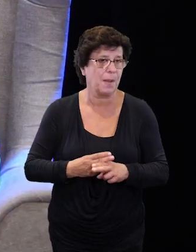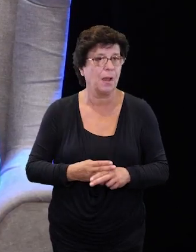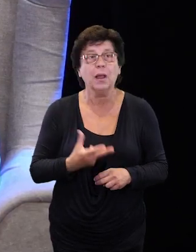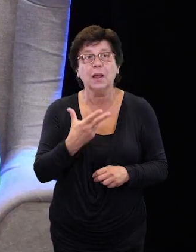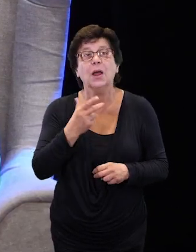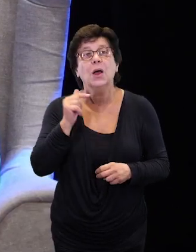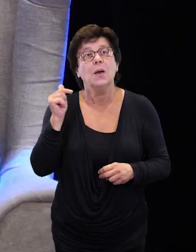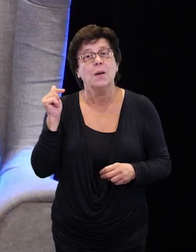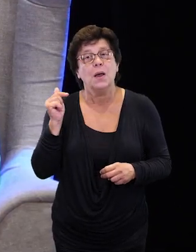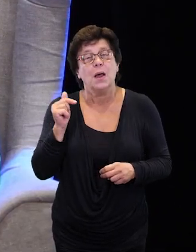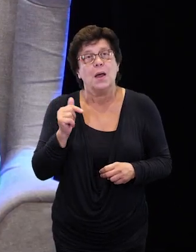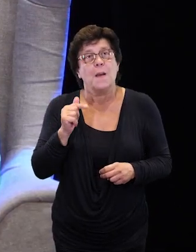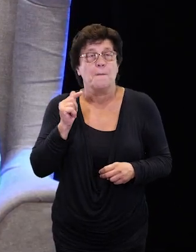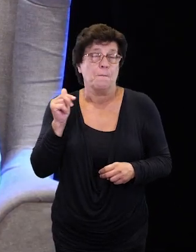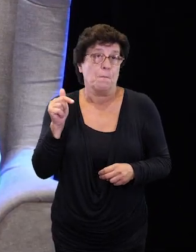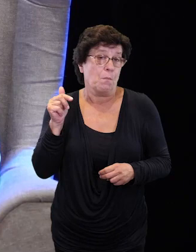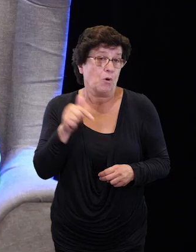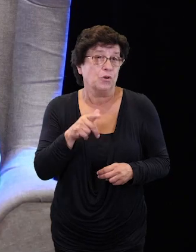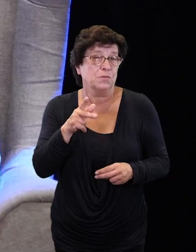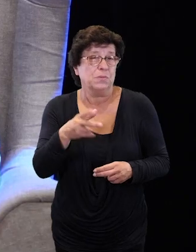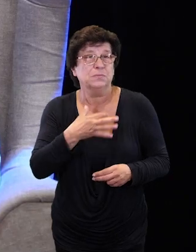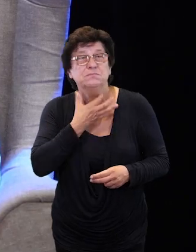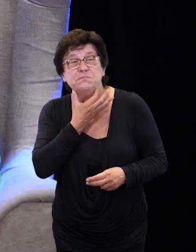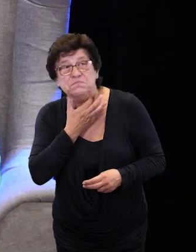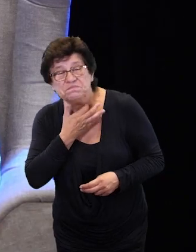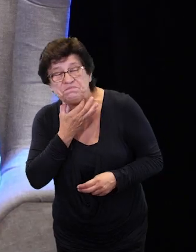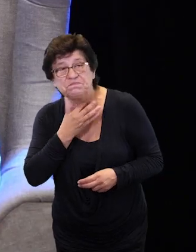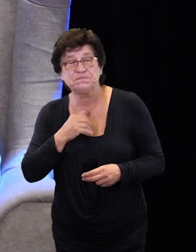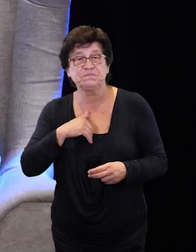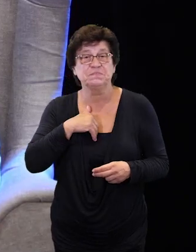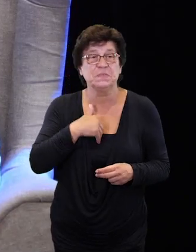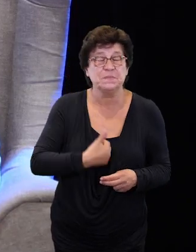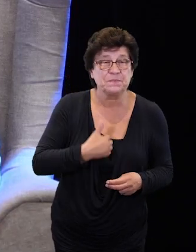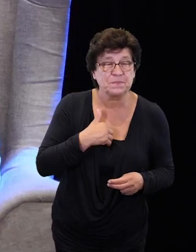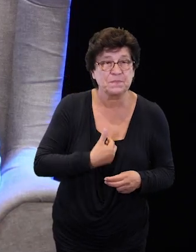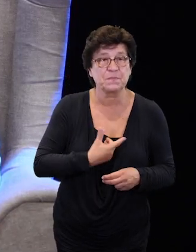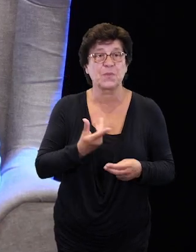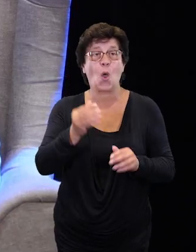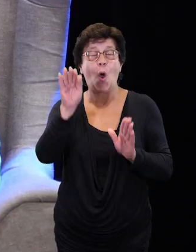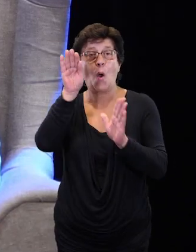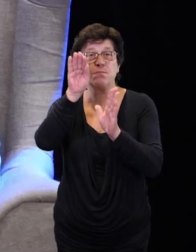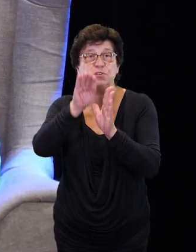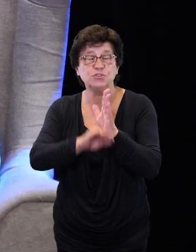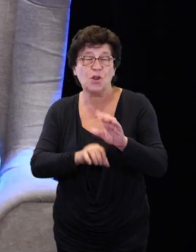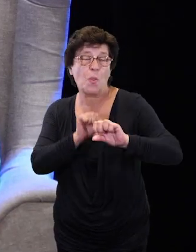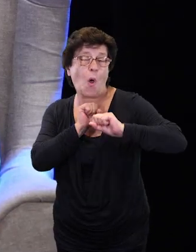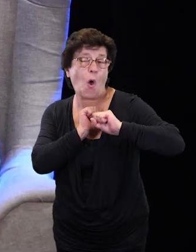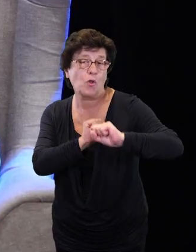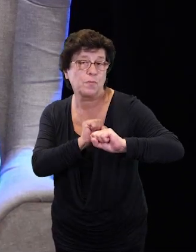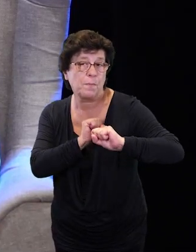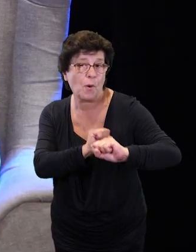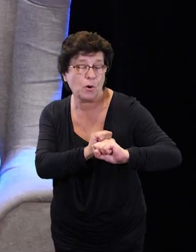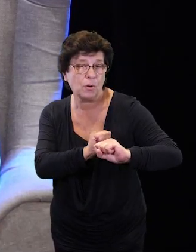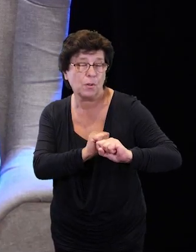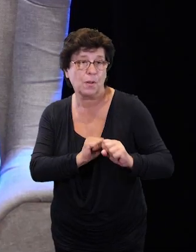możesz mieć tendencje właśnie do infekcji, będziesz miał obniżoną odporność. Może masz przewlekły stres,